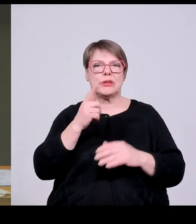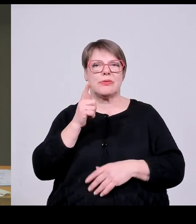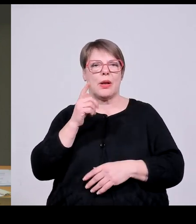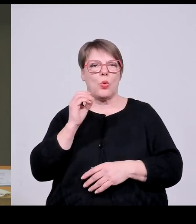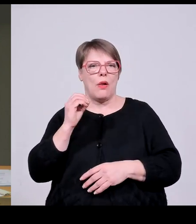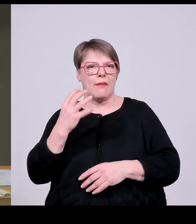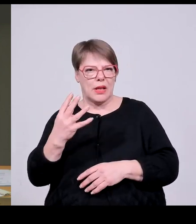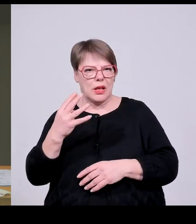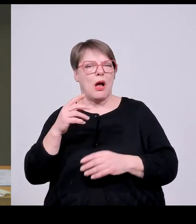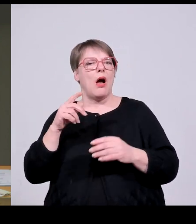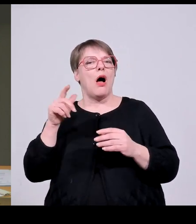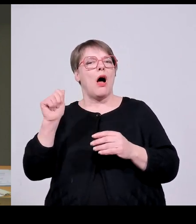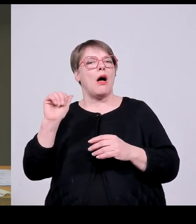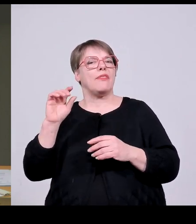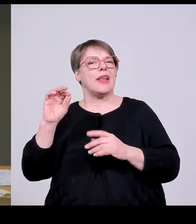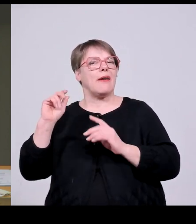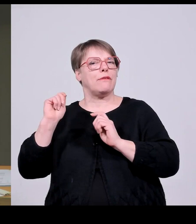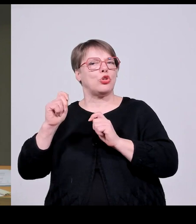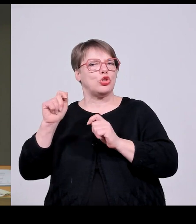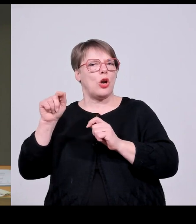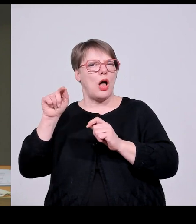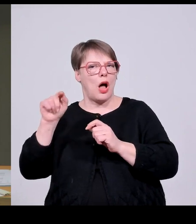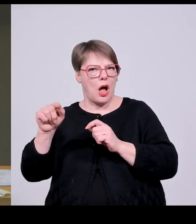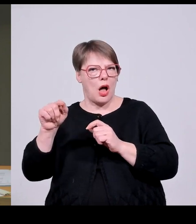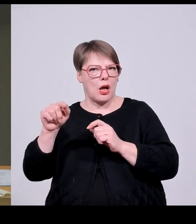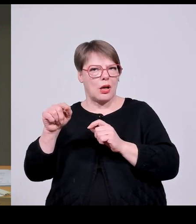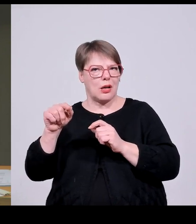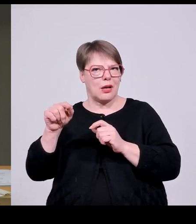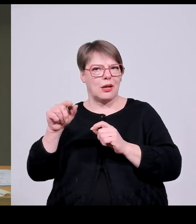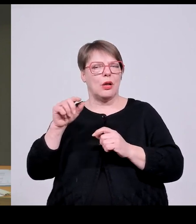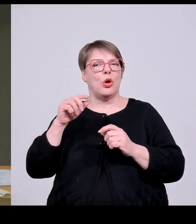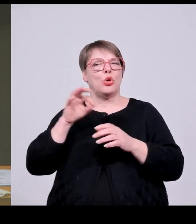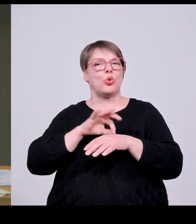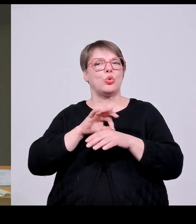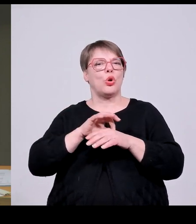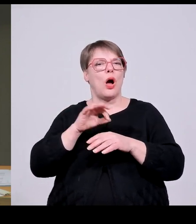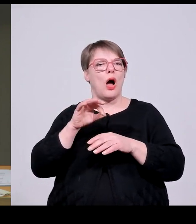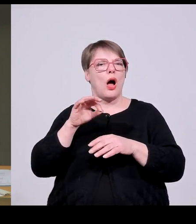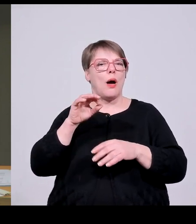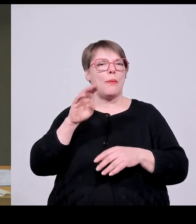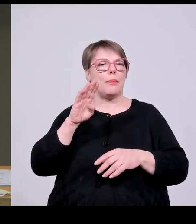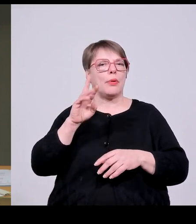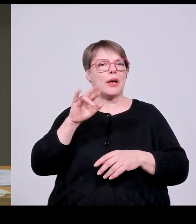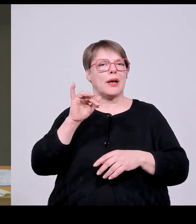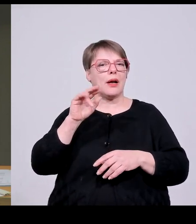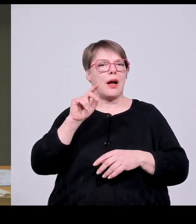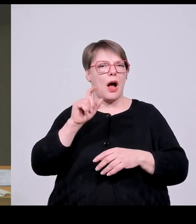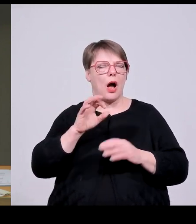Auf den Wahlvorschlag der AfD Fraktion fielen folgende Stimmen als stellvertretender Vorsitzender Herr Abgeordneter,